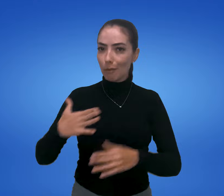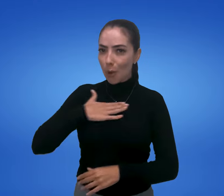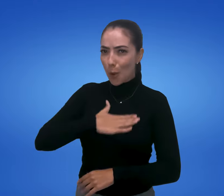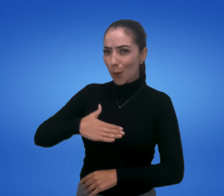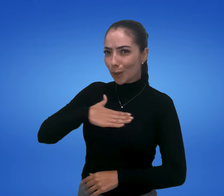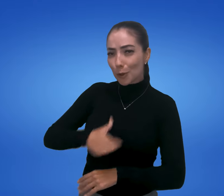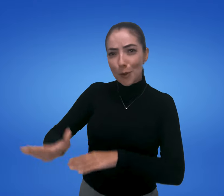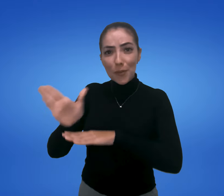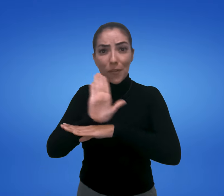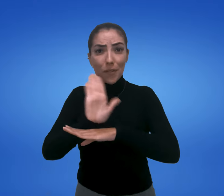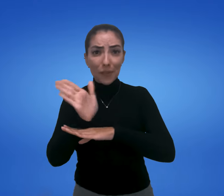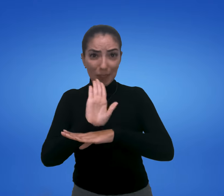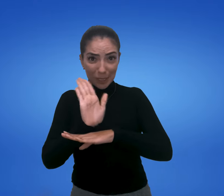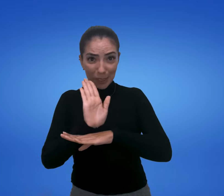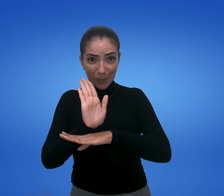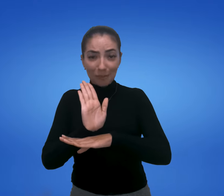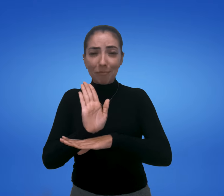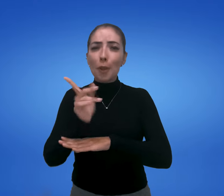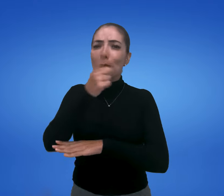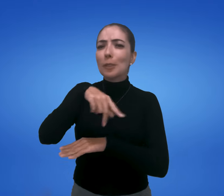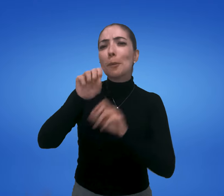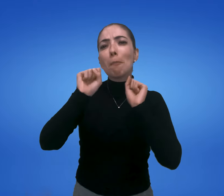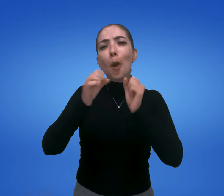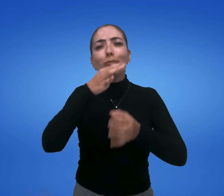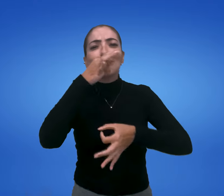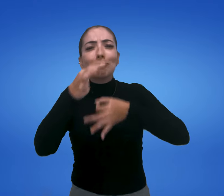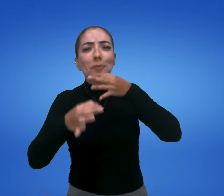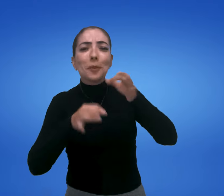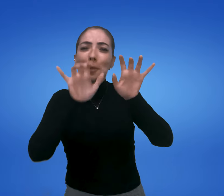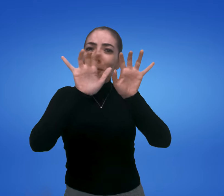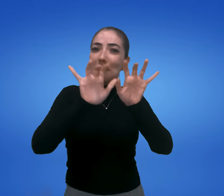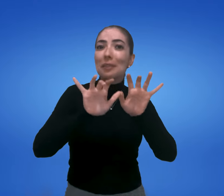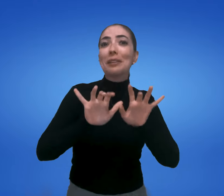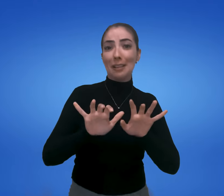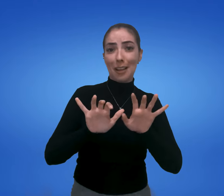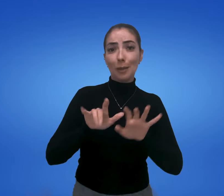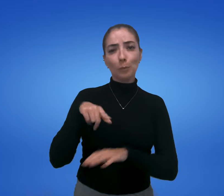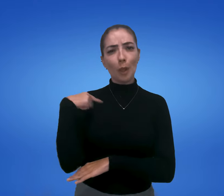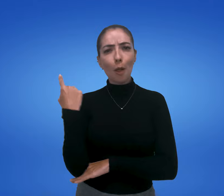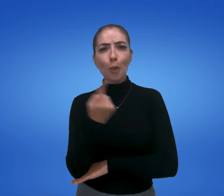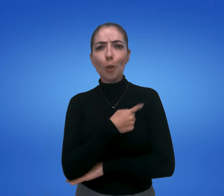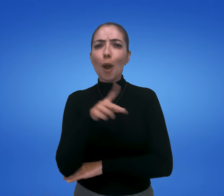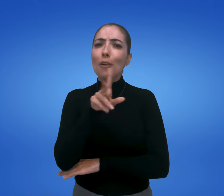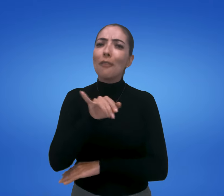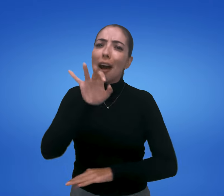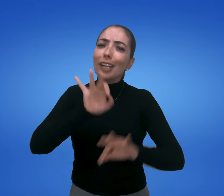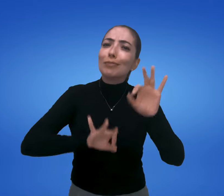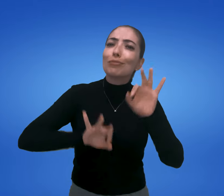se vocês gostaram desse vídeo e Então coloque essas sugestões aqui nos